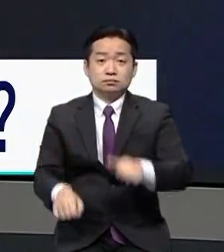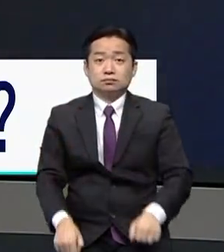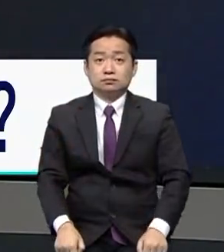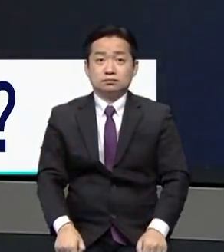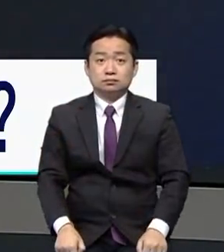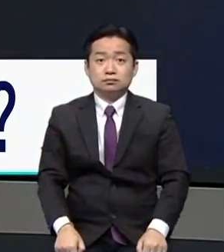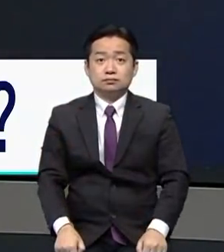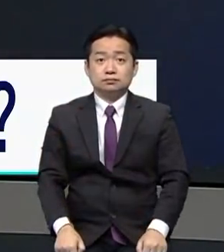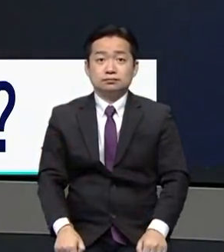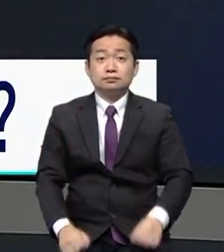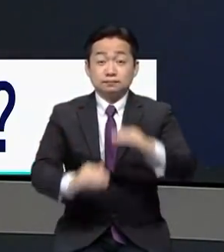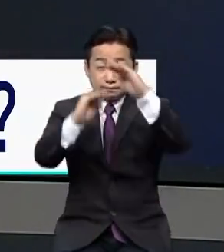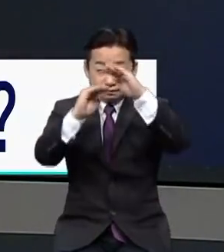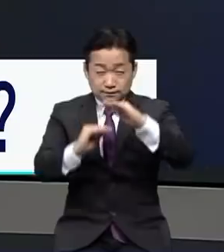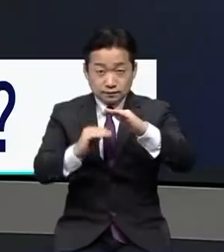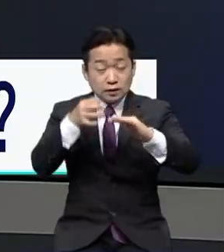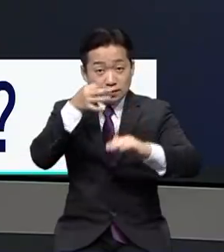하정연 기자가 단독 취재했습니다.